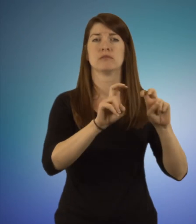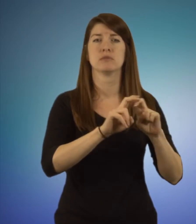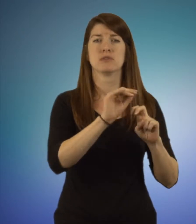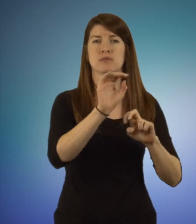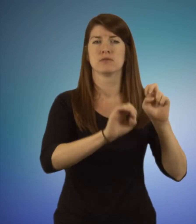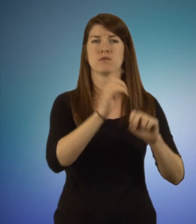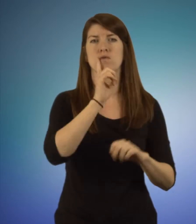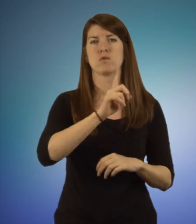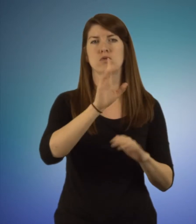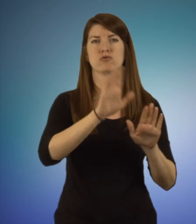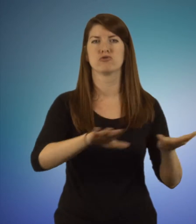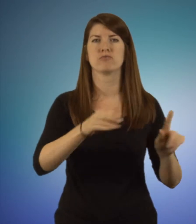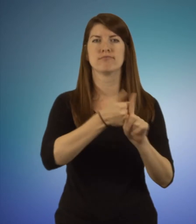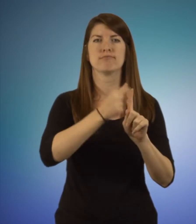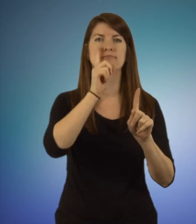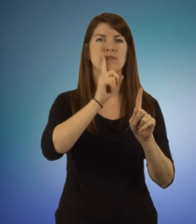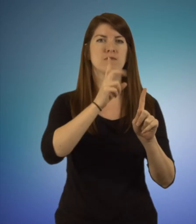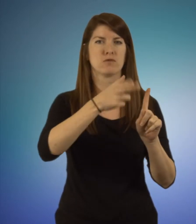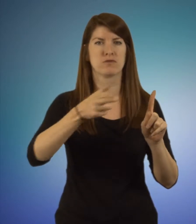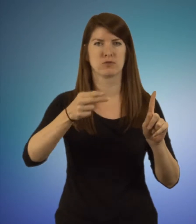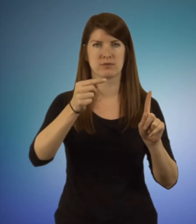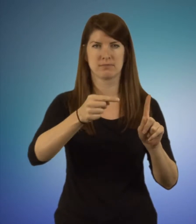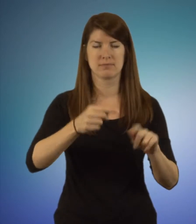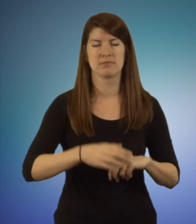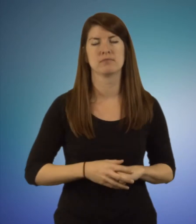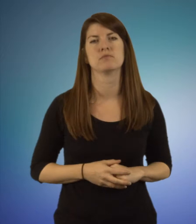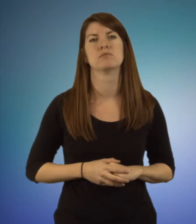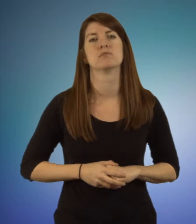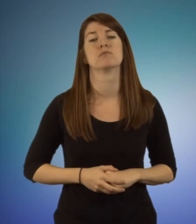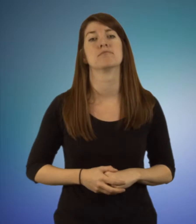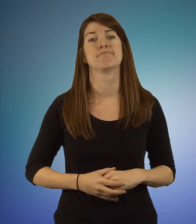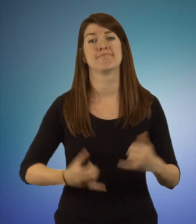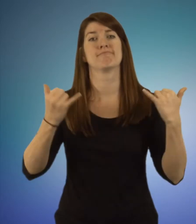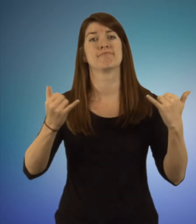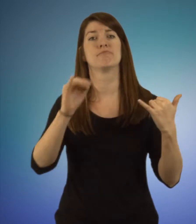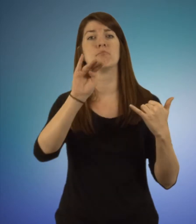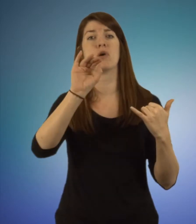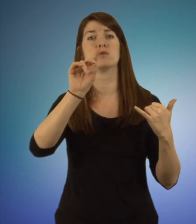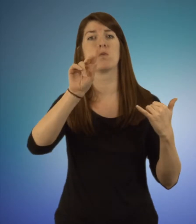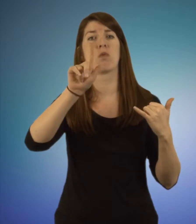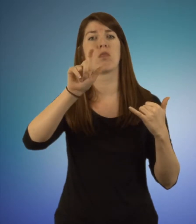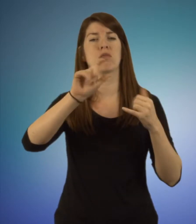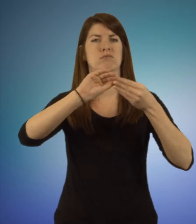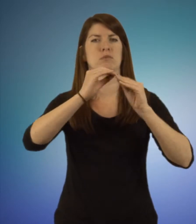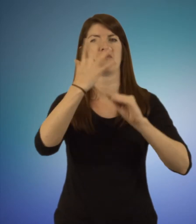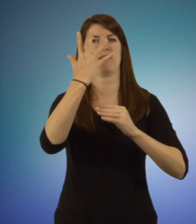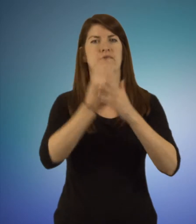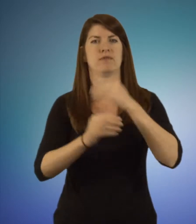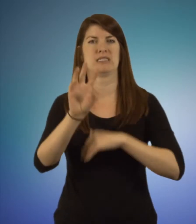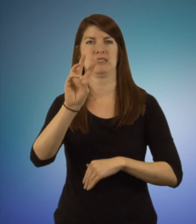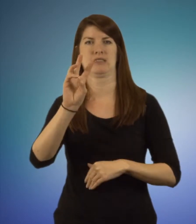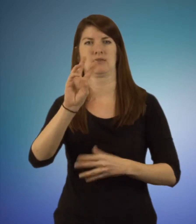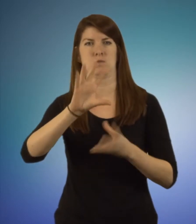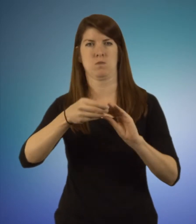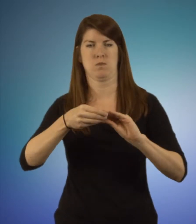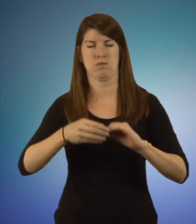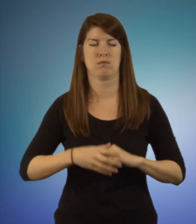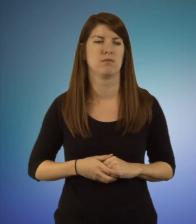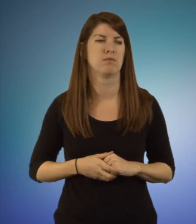niños sordos y con problemas de audición Este módulo es el módulo 5 de 6.